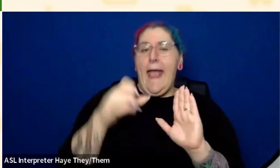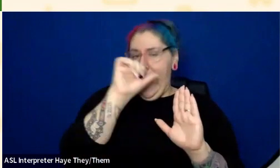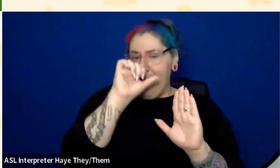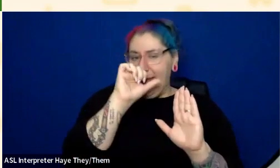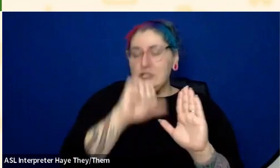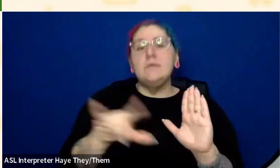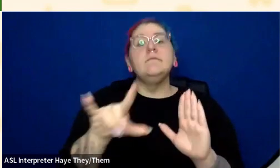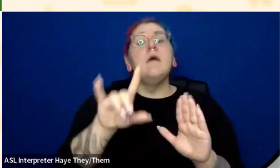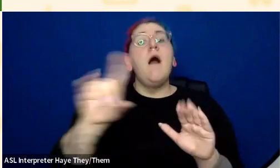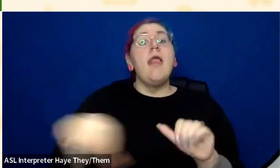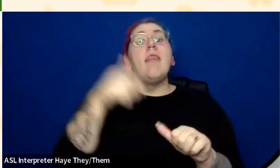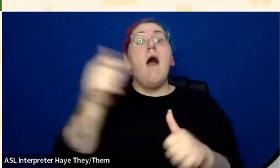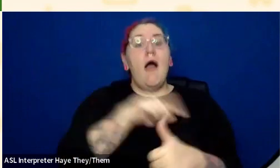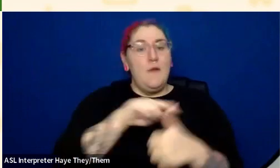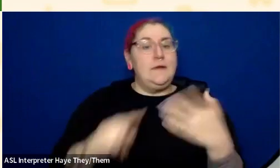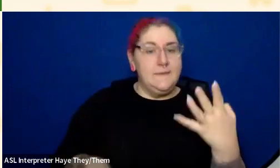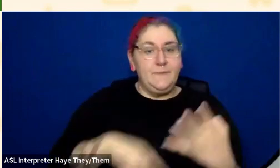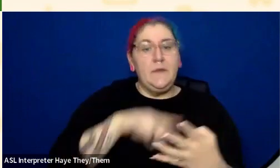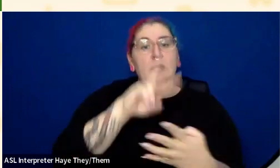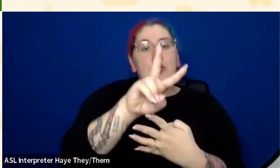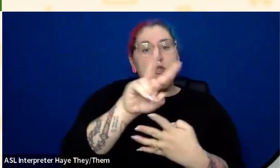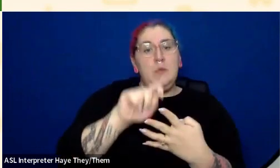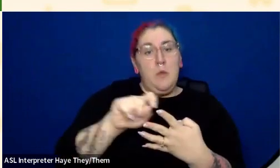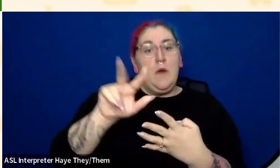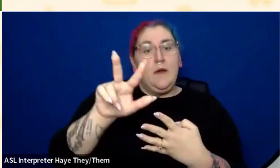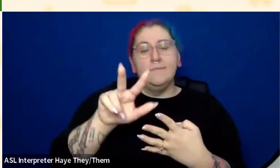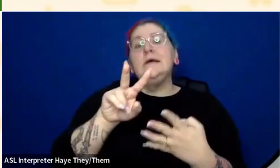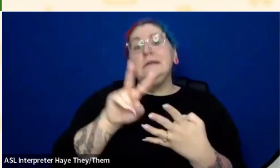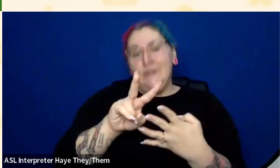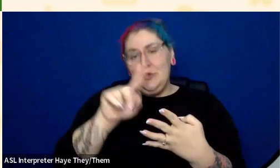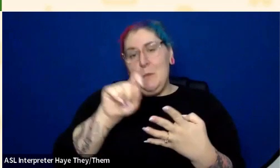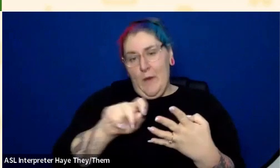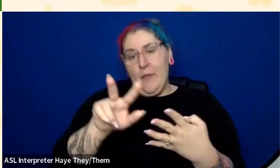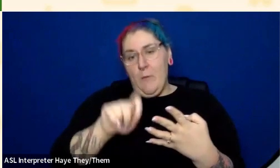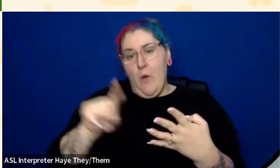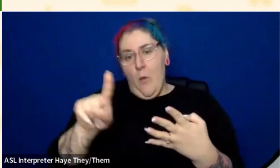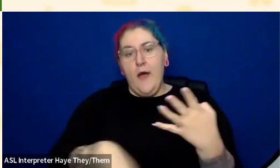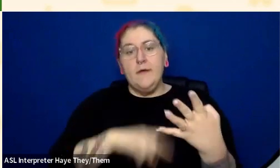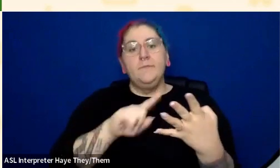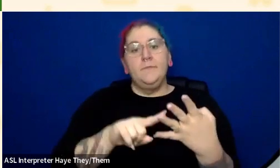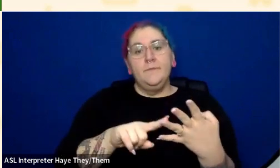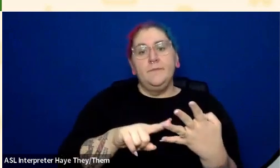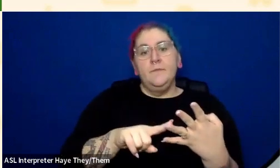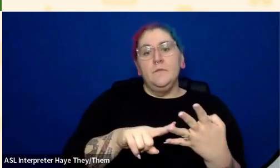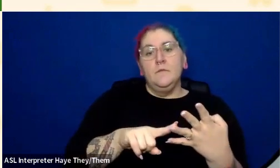Tres destellos están por debajo del umbral, y ese es el nivel A. Luego está el nivel AAA, que consta de solo tres destellos.